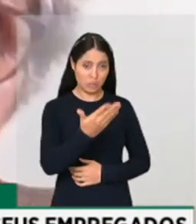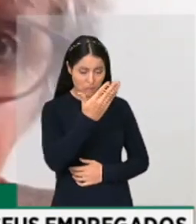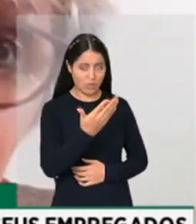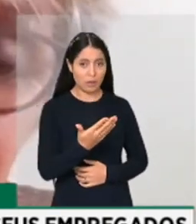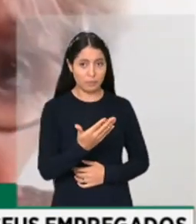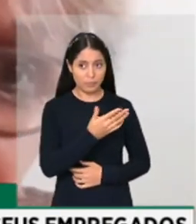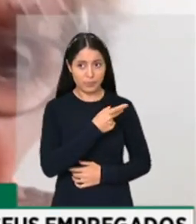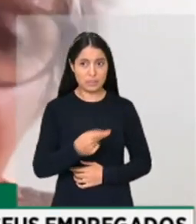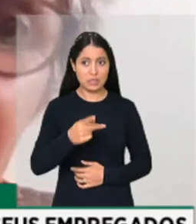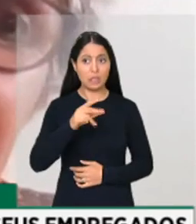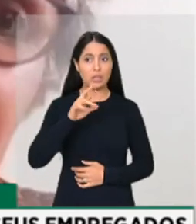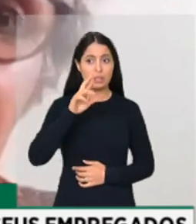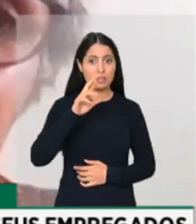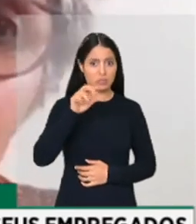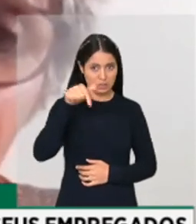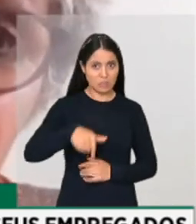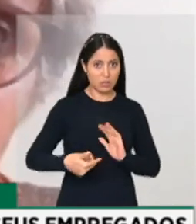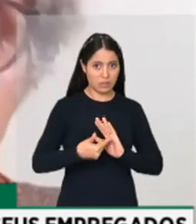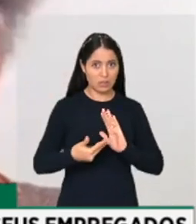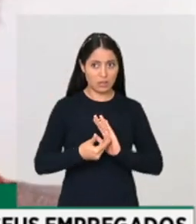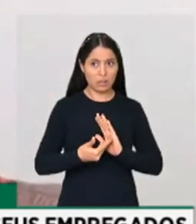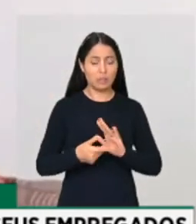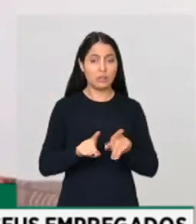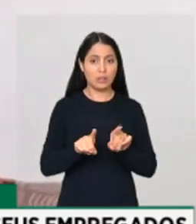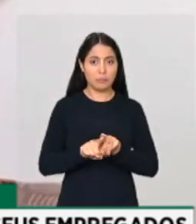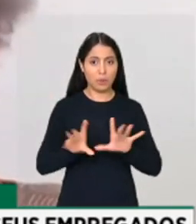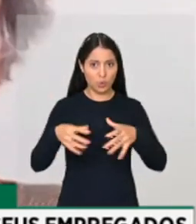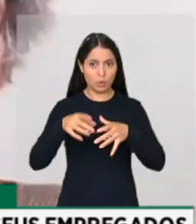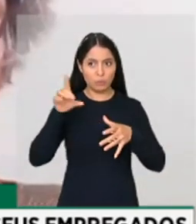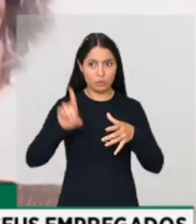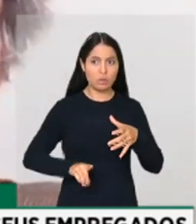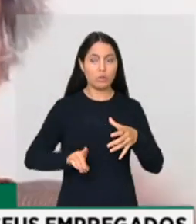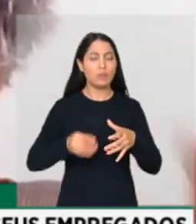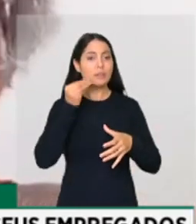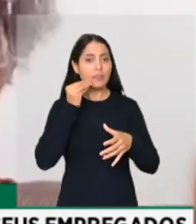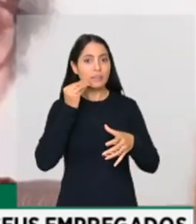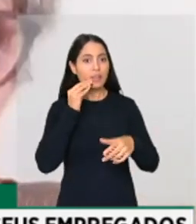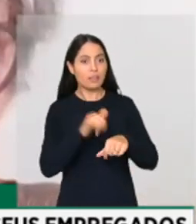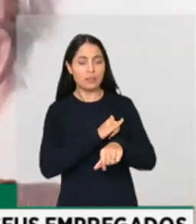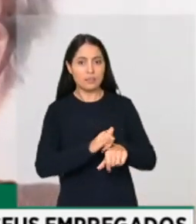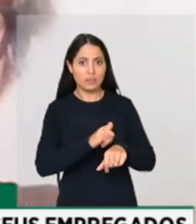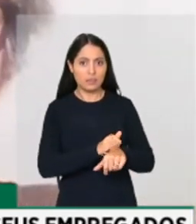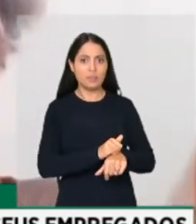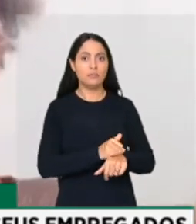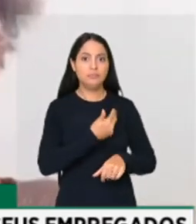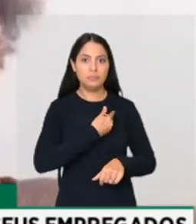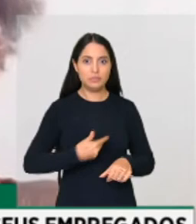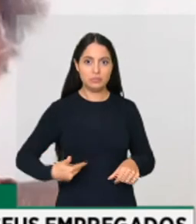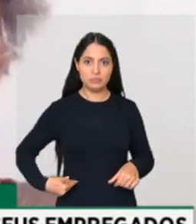A POSSIBILIDADE DA DIREÇÃO DA PRESIDÊNCIA DA CASA ENTRAR EM CONTATO COM O GOVERNO DO DISTRITO FEDERAL, FAZENDO ESSA SOLICITAÇÃO PARA QUE NÓS POSSAMOS, UMA COMISSÃO DE